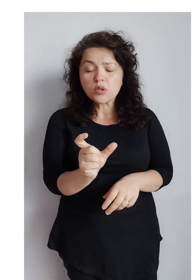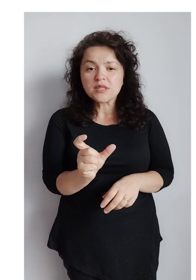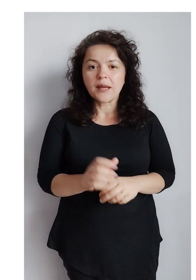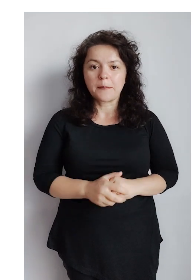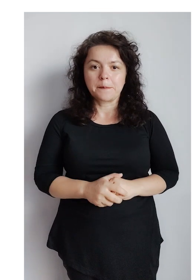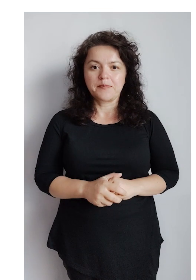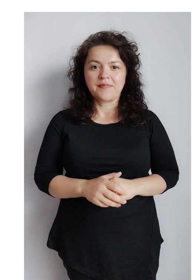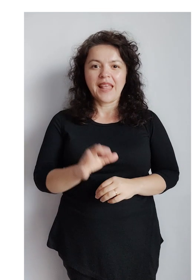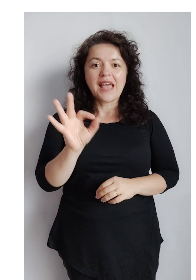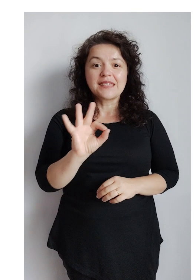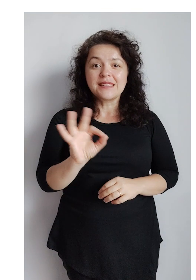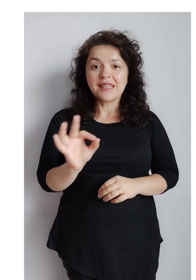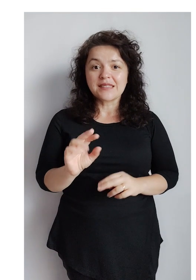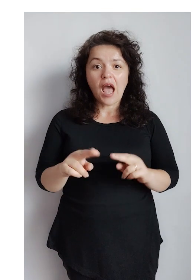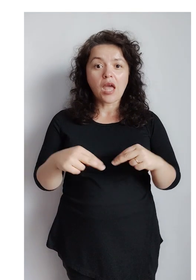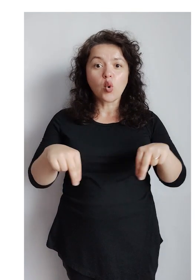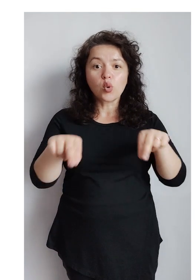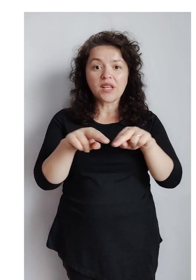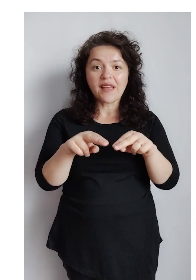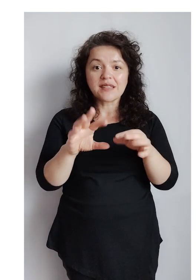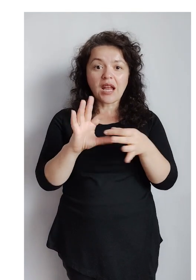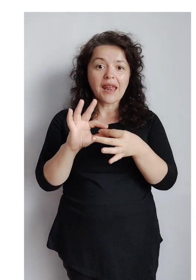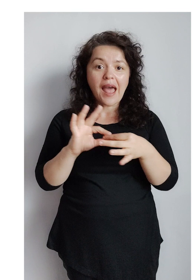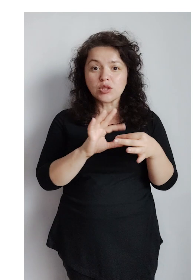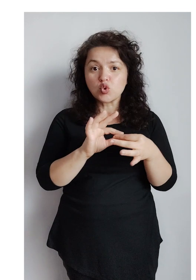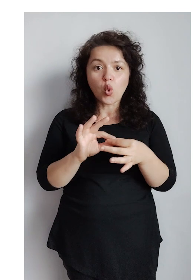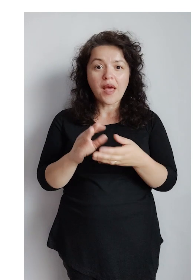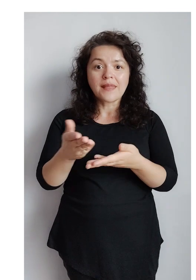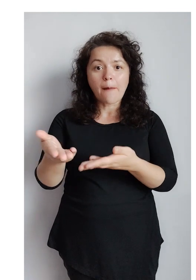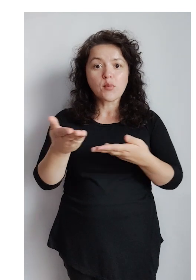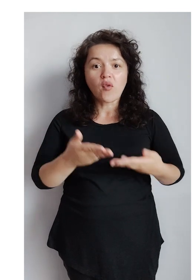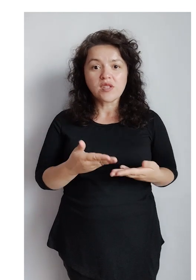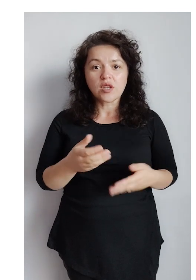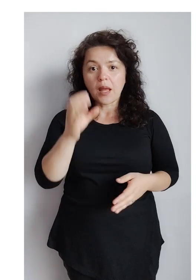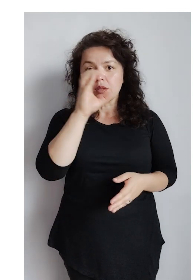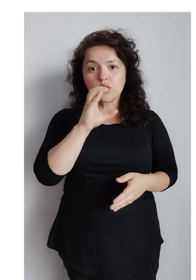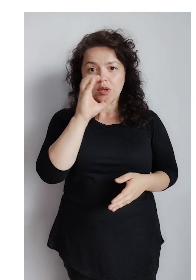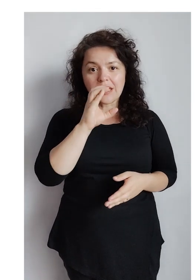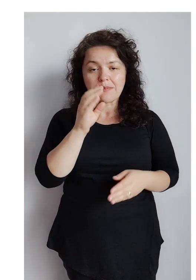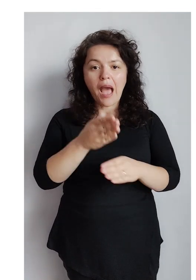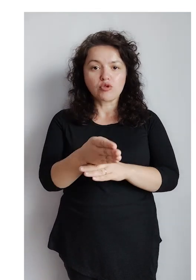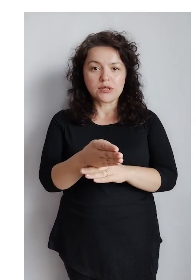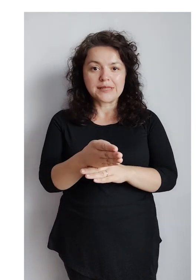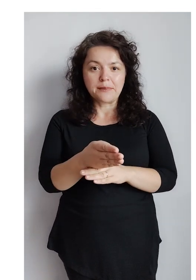Design universal și lanțul de aprovizionare pentru turism accesibil